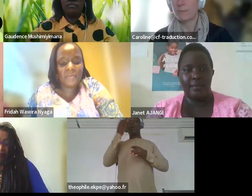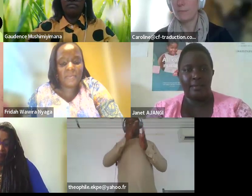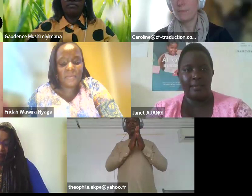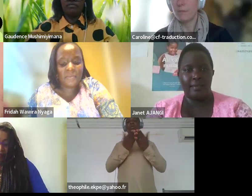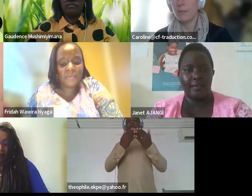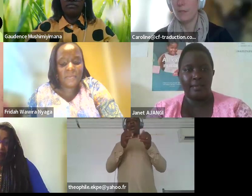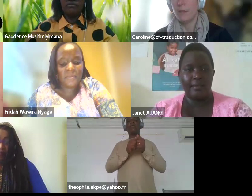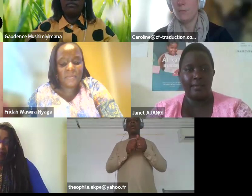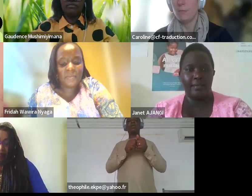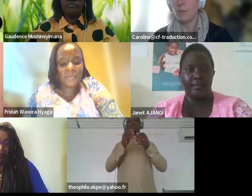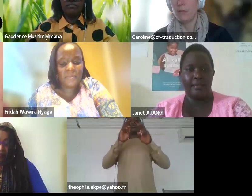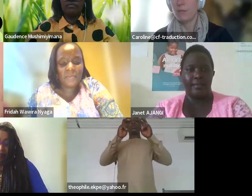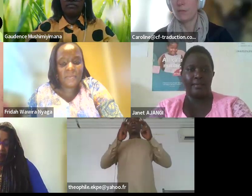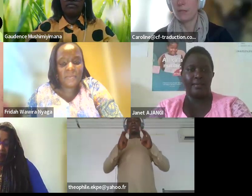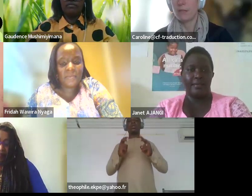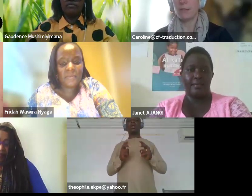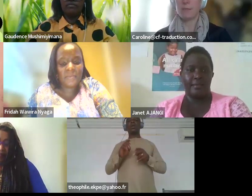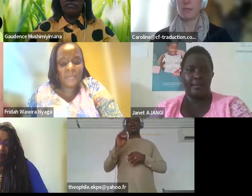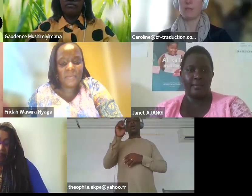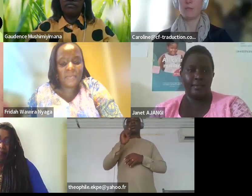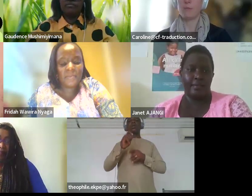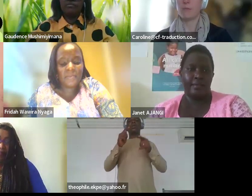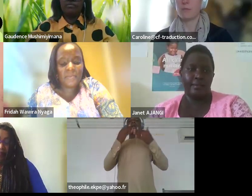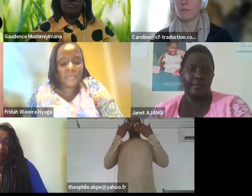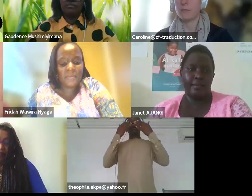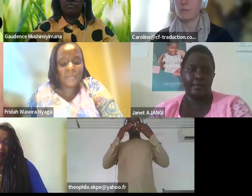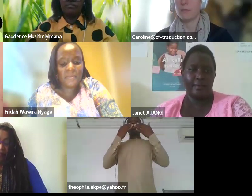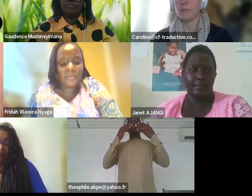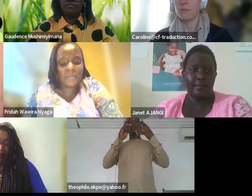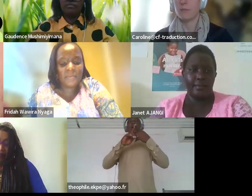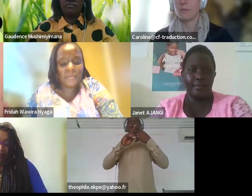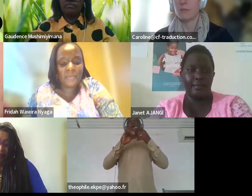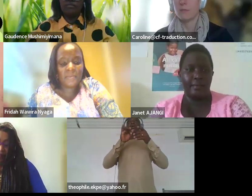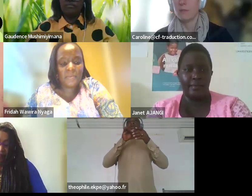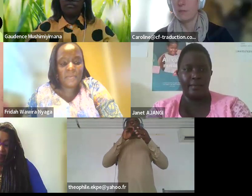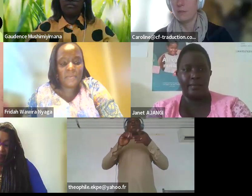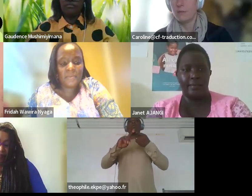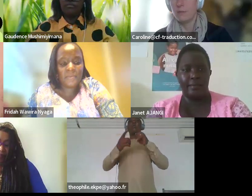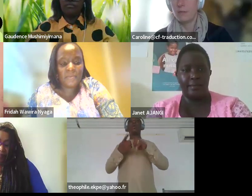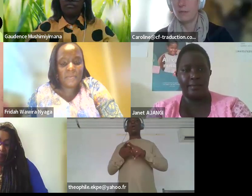sous-titres donc un très grand merci que ce soit aux collègues de Hashi à